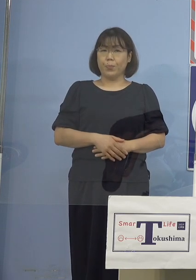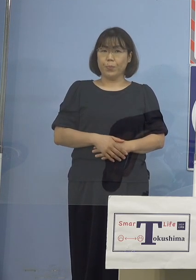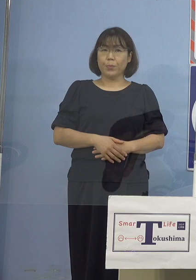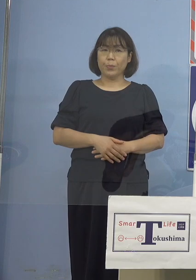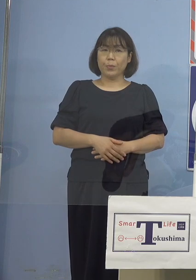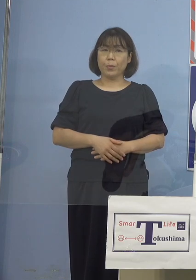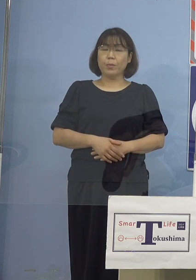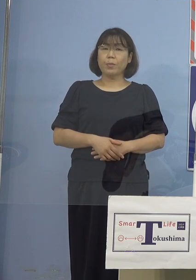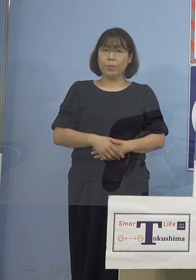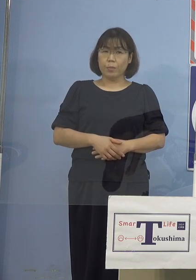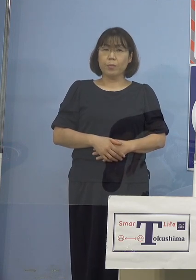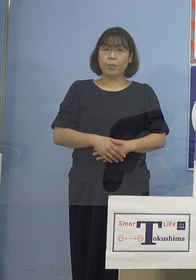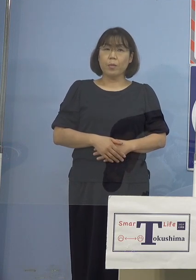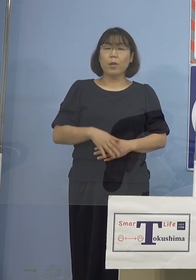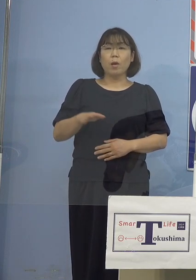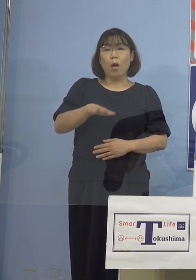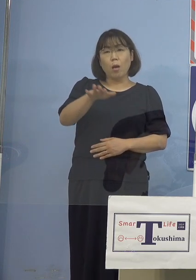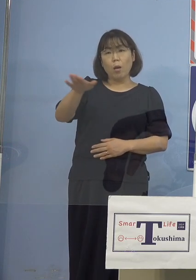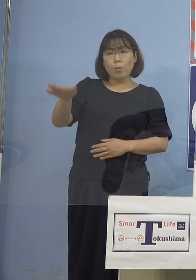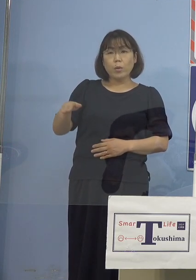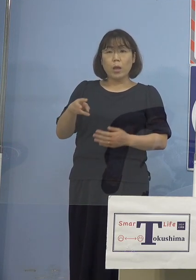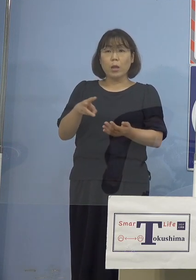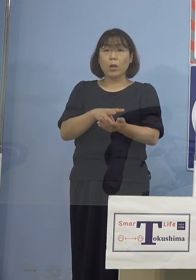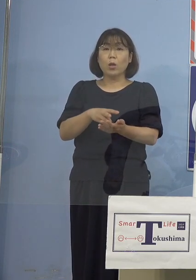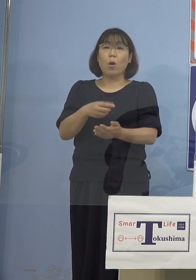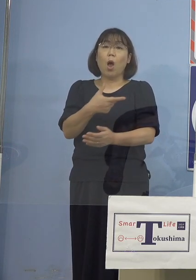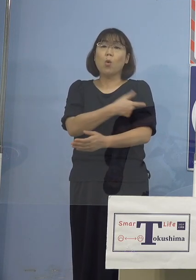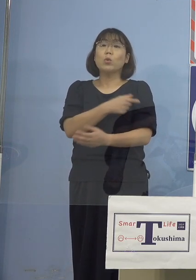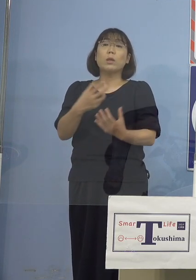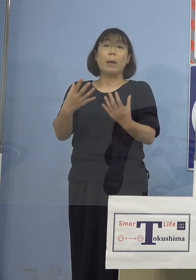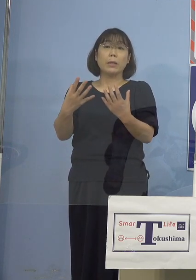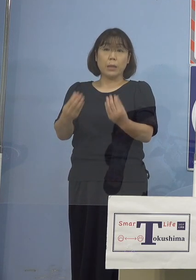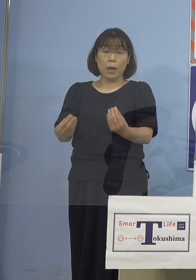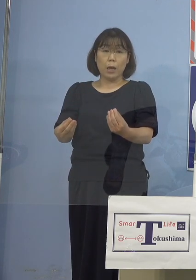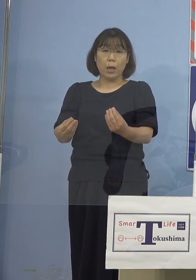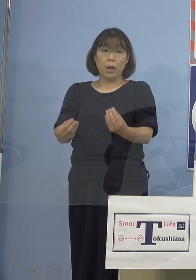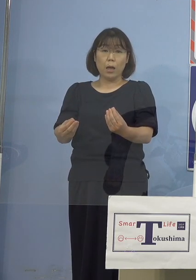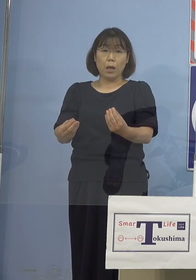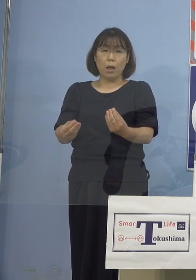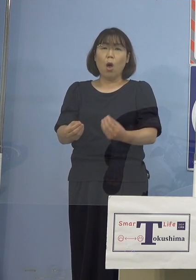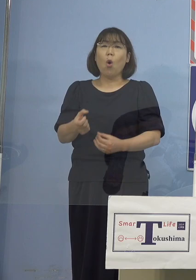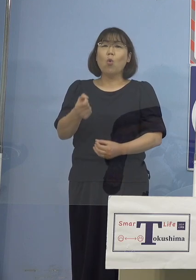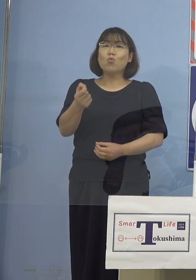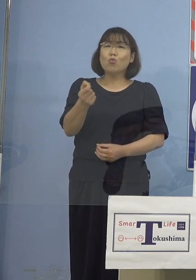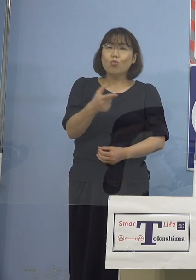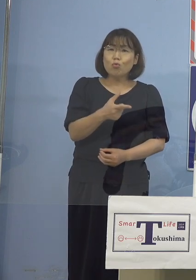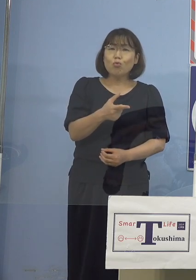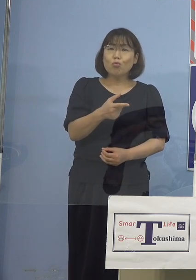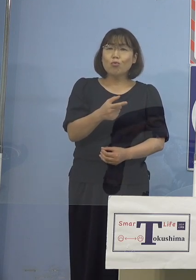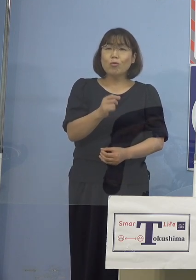こうした皆さん方が例えばワクチン打ちました そして、じゃあすぐにまた季節性インフルエンザのワクチン